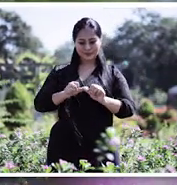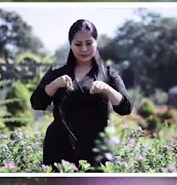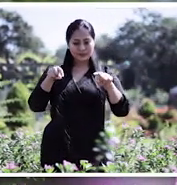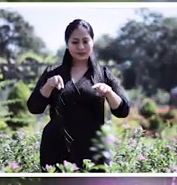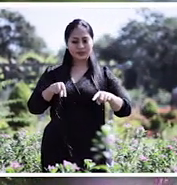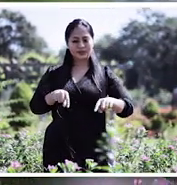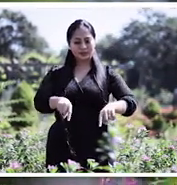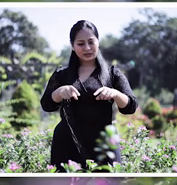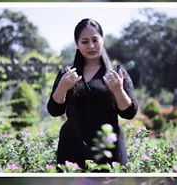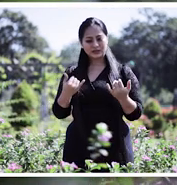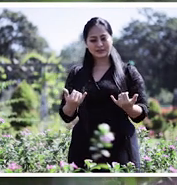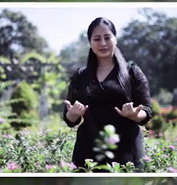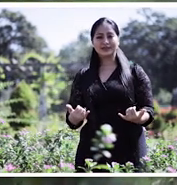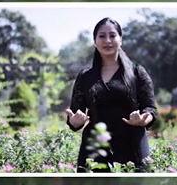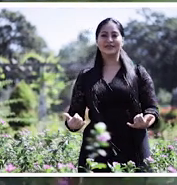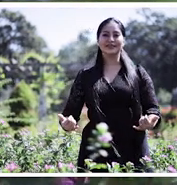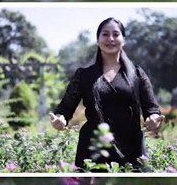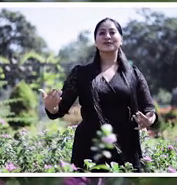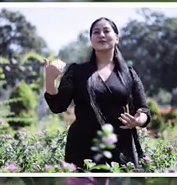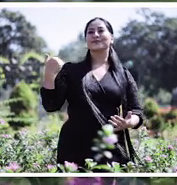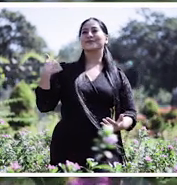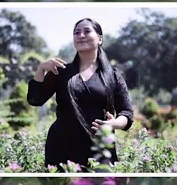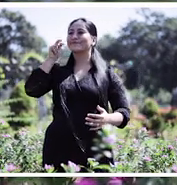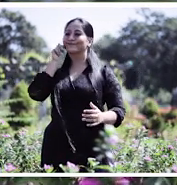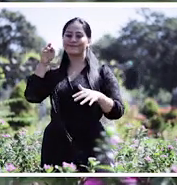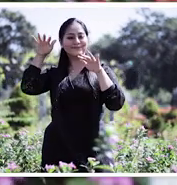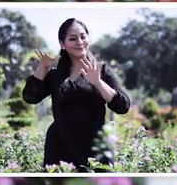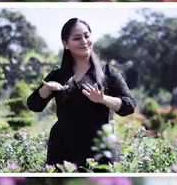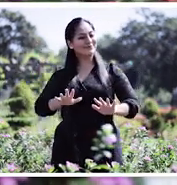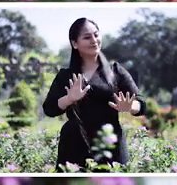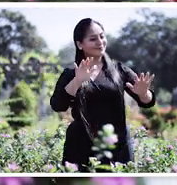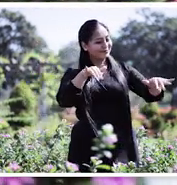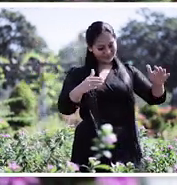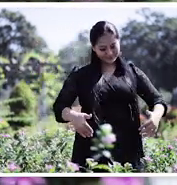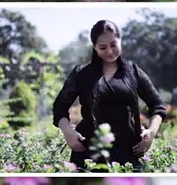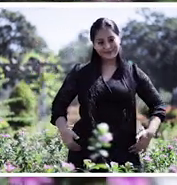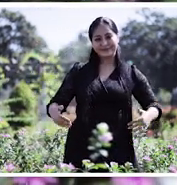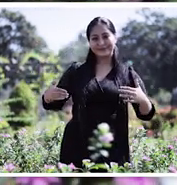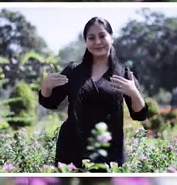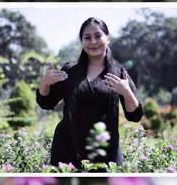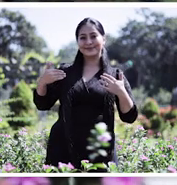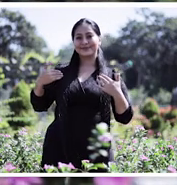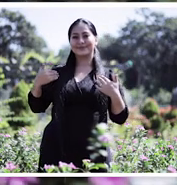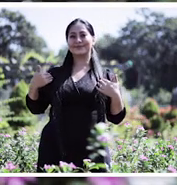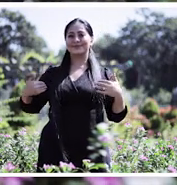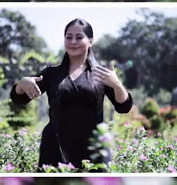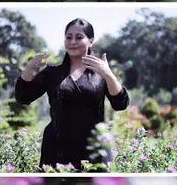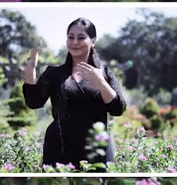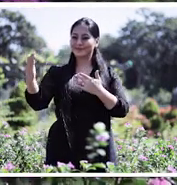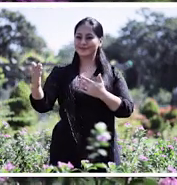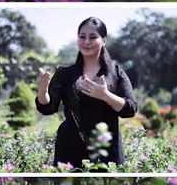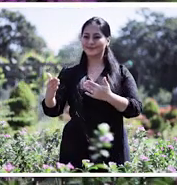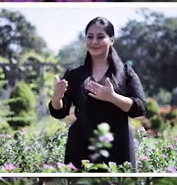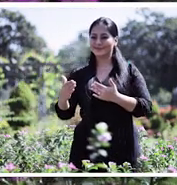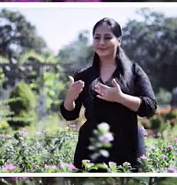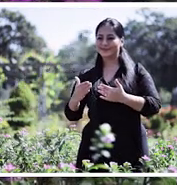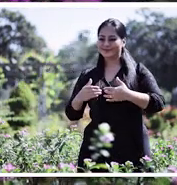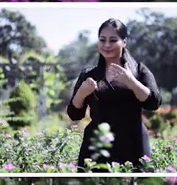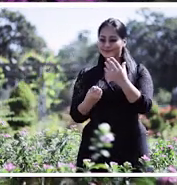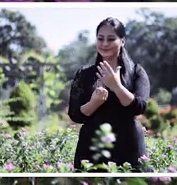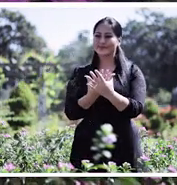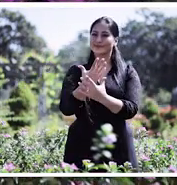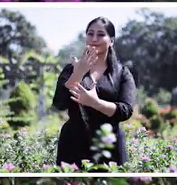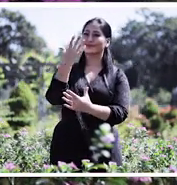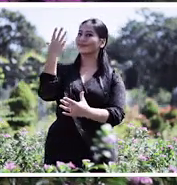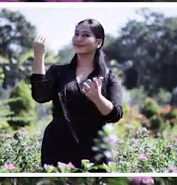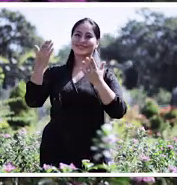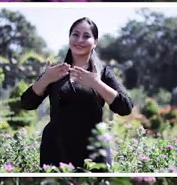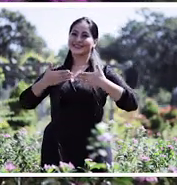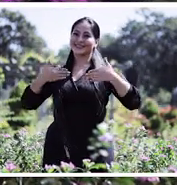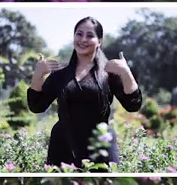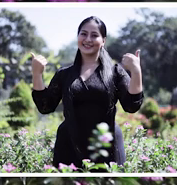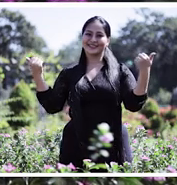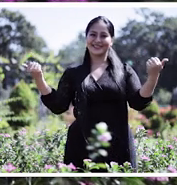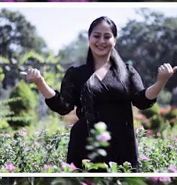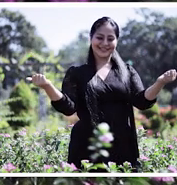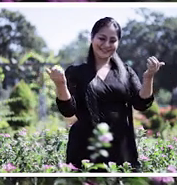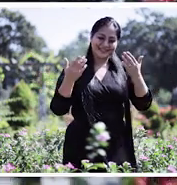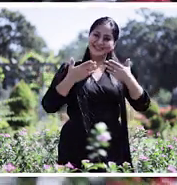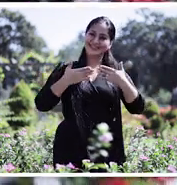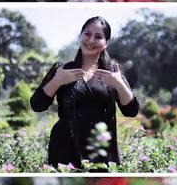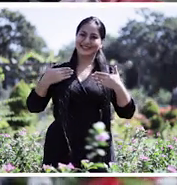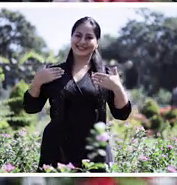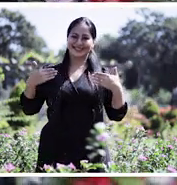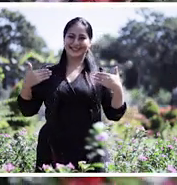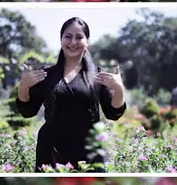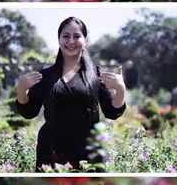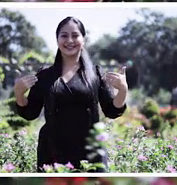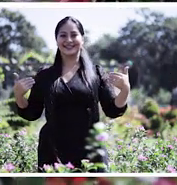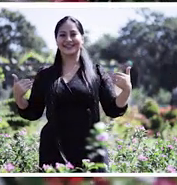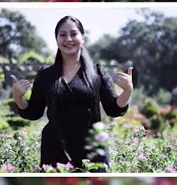ここに泉は湧く 涙を過ぎるとき